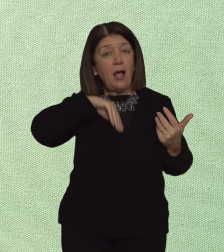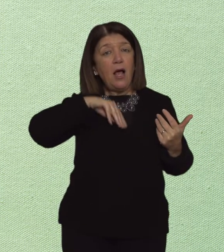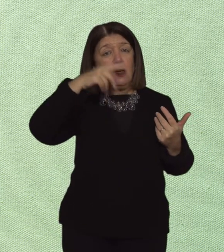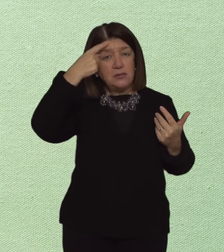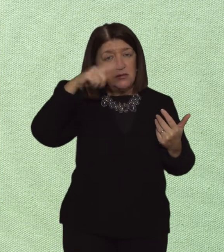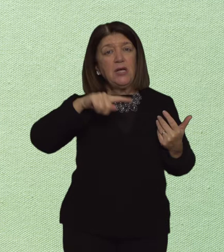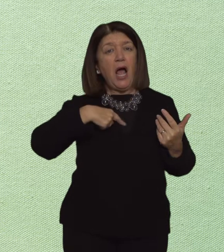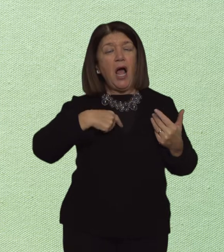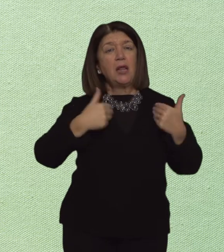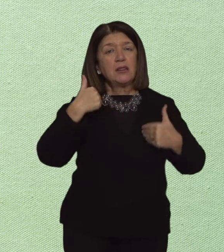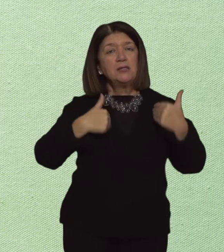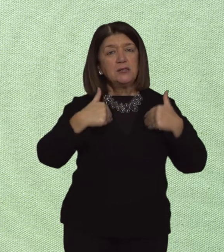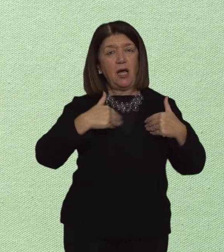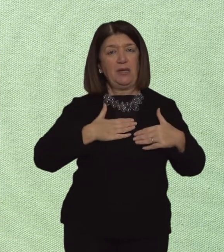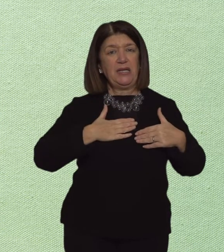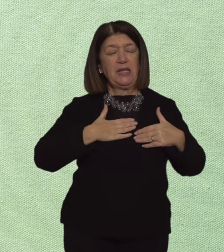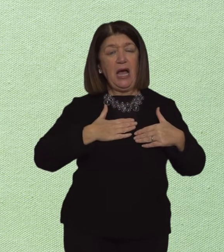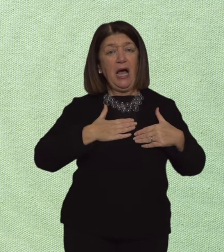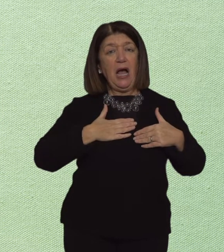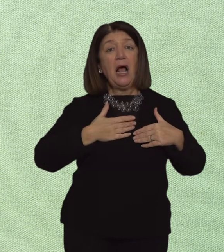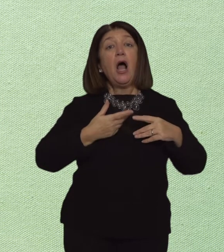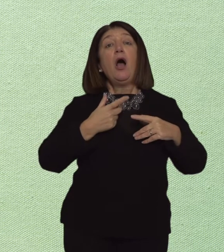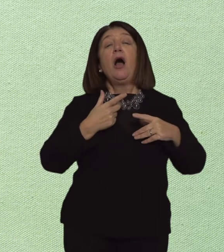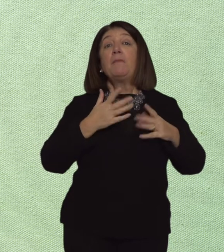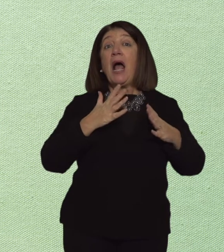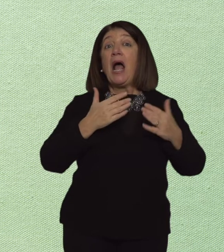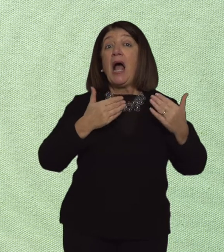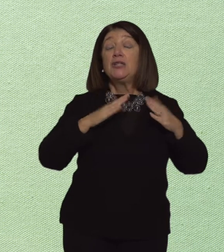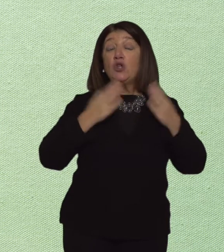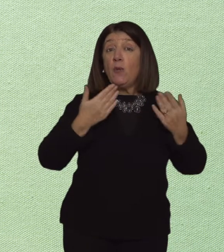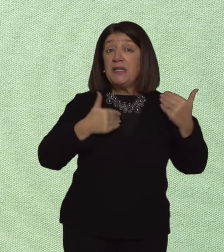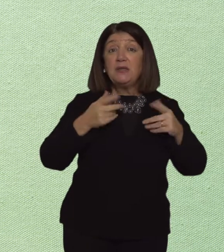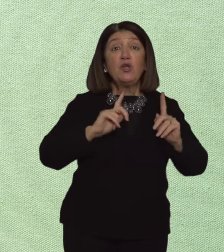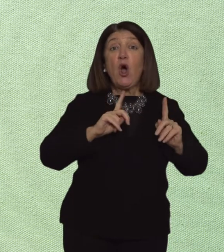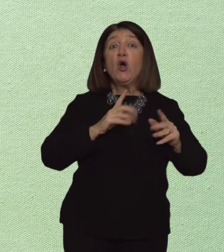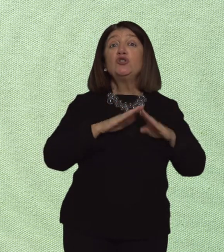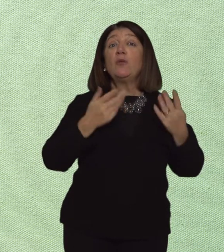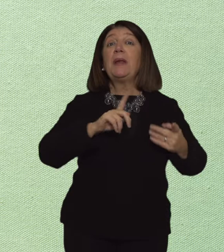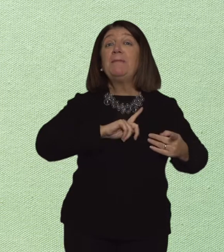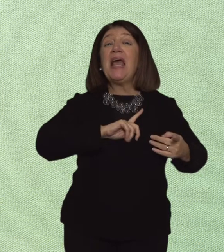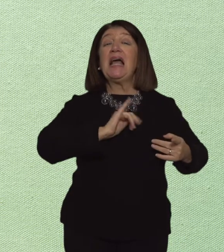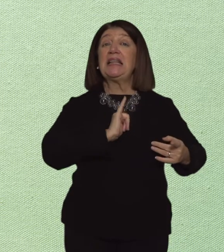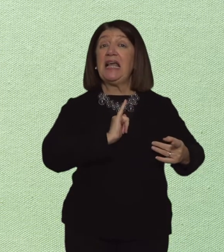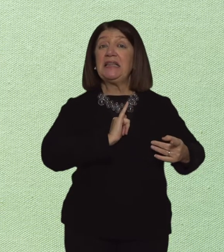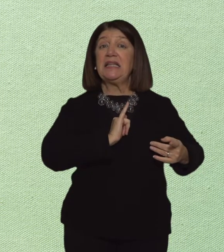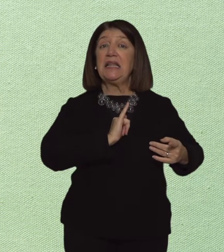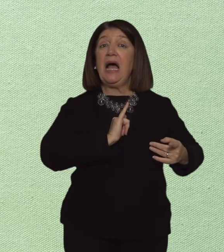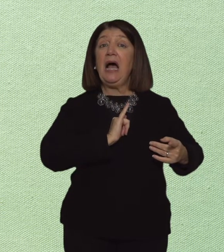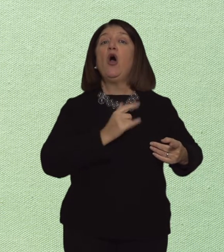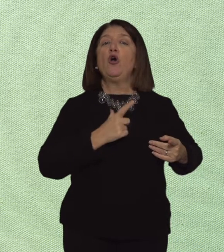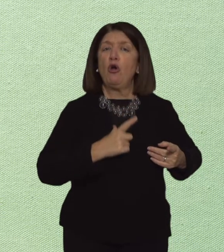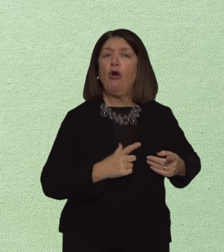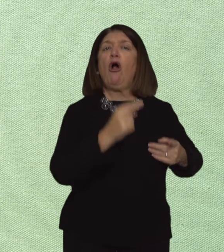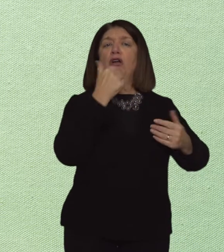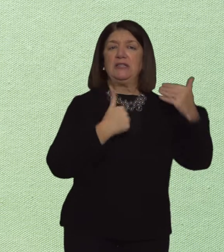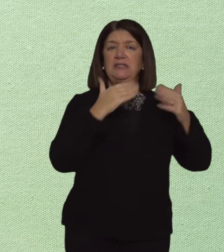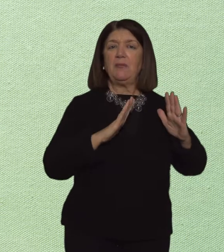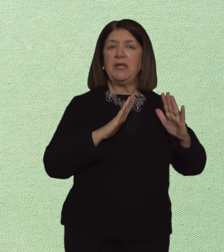maniera diversa nel tempo... per anni ho negato la mia identità disabile fino a poi decidere